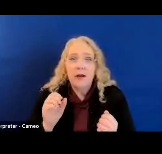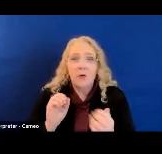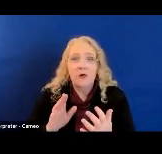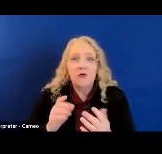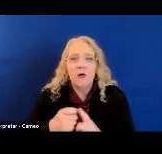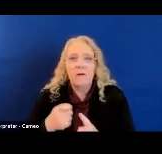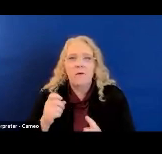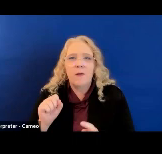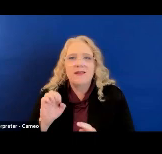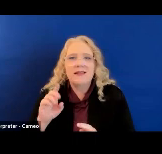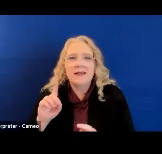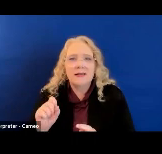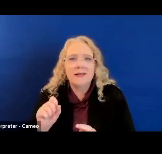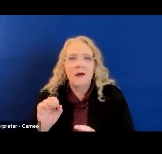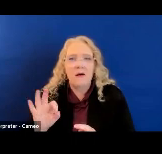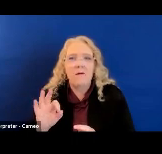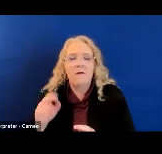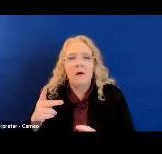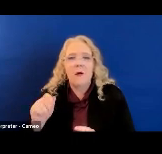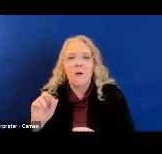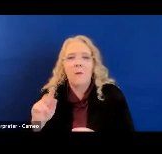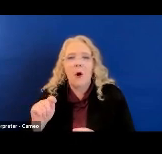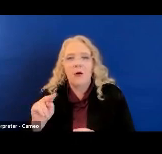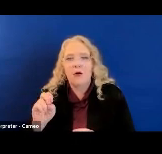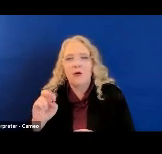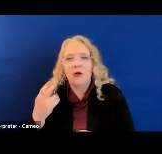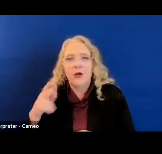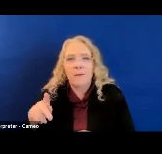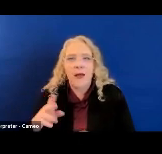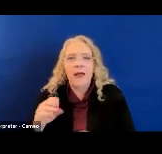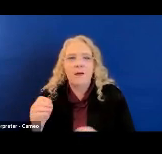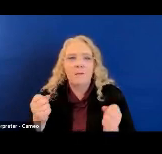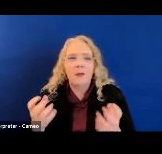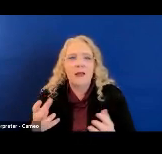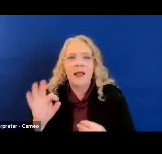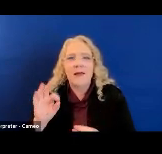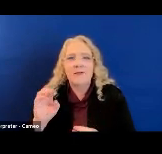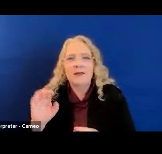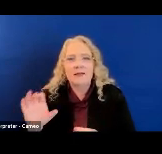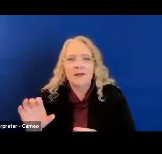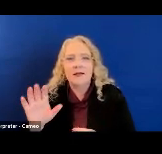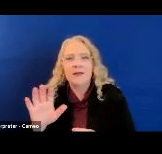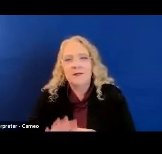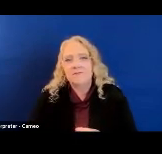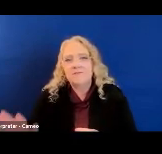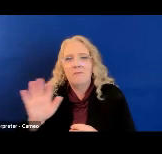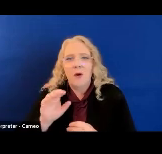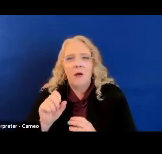y de muchos de los centros de empoderamiento familiar en todo nuestro estado destacando las experiencias